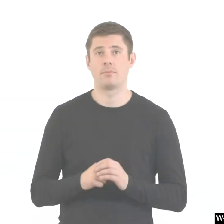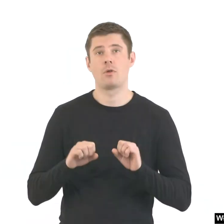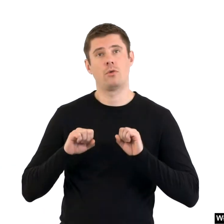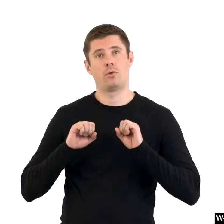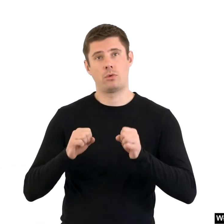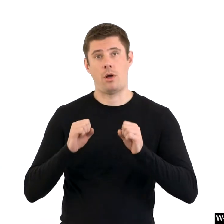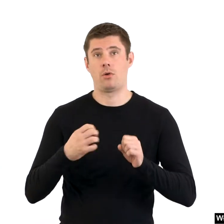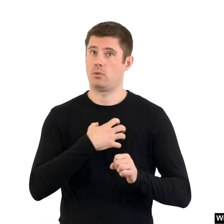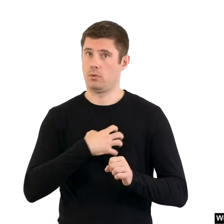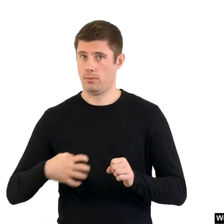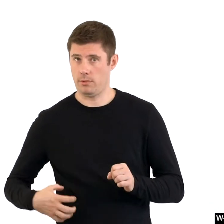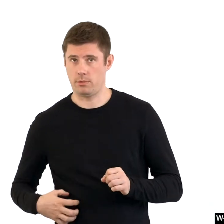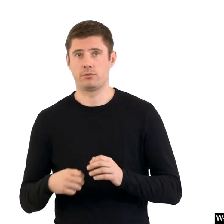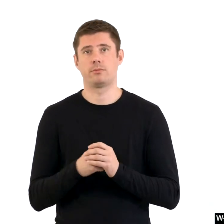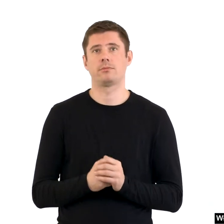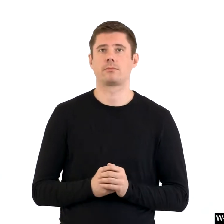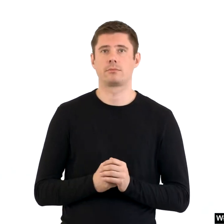Działalność gospodarcza